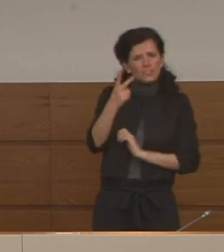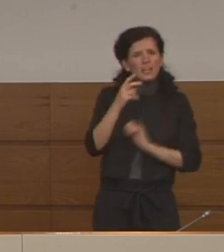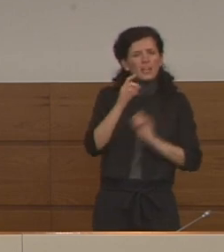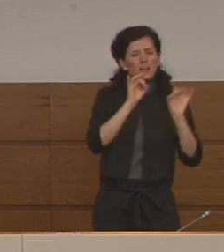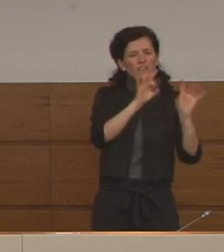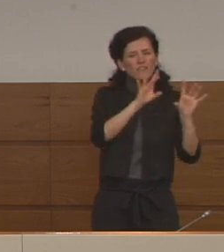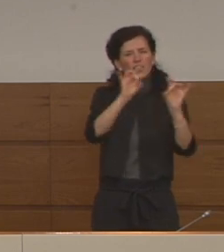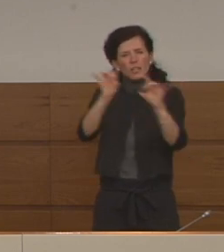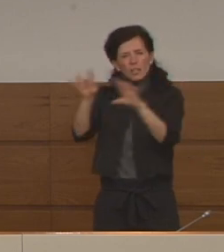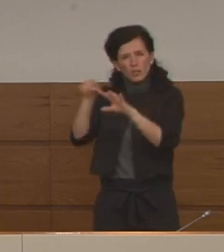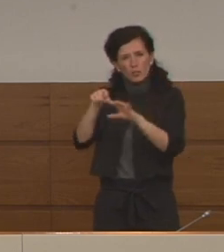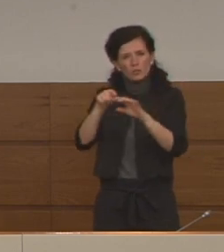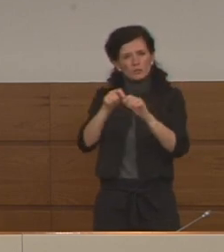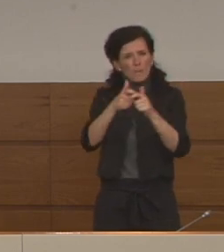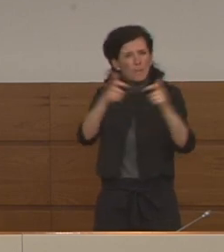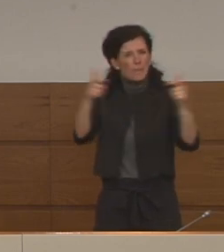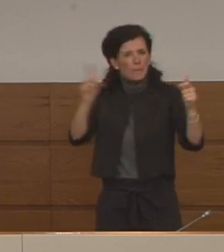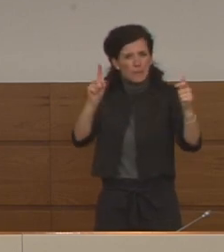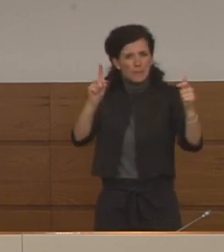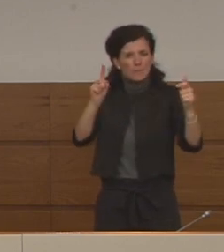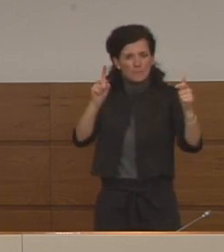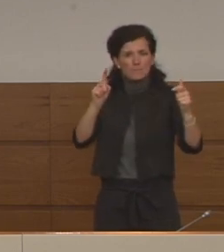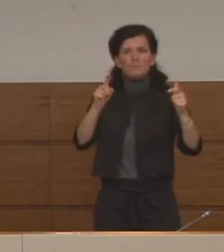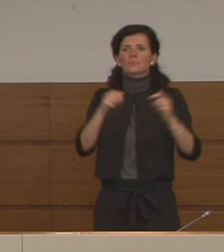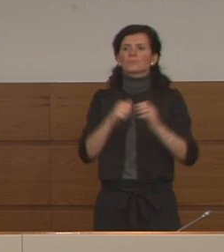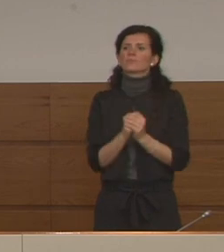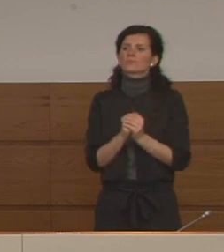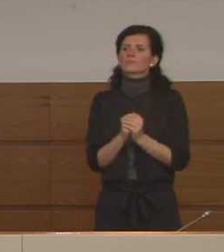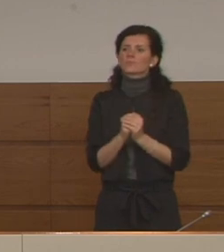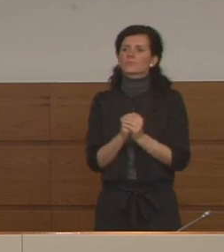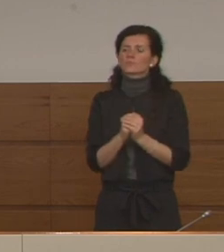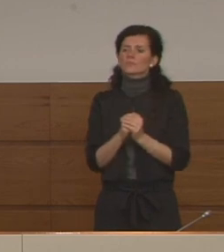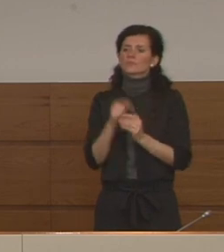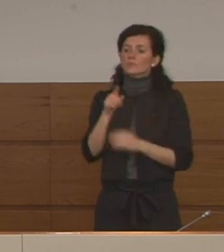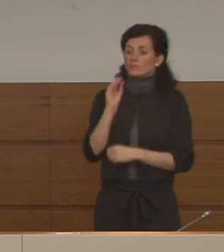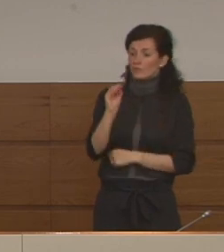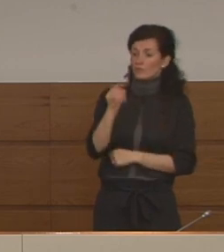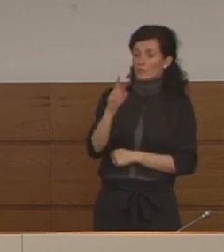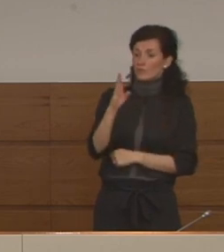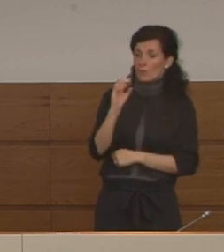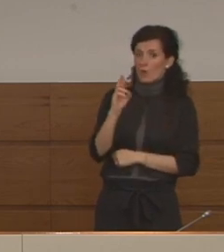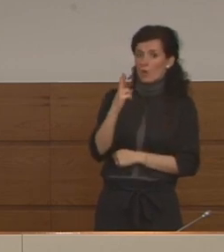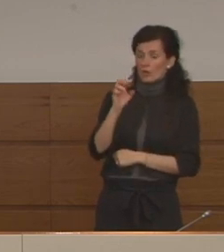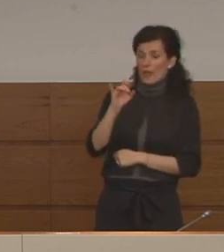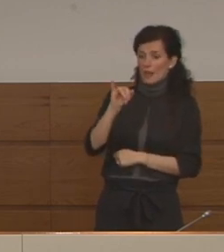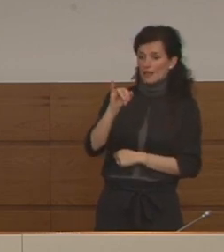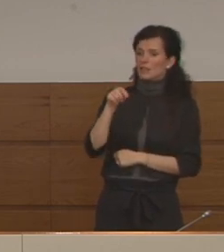Invece a lei, Dottor Borrelli, volevo chiedere: oggi vi siete visti con la task force, insieme